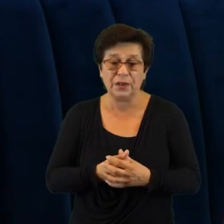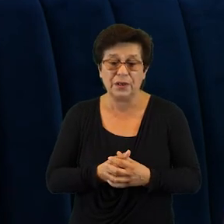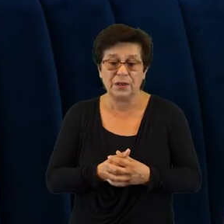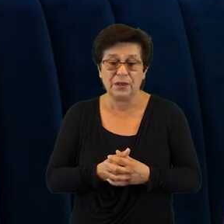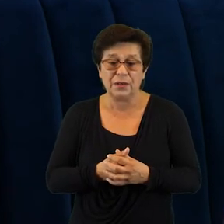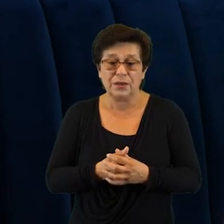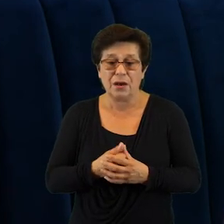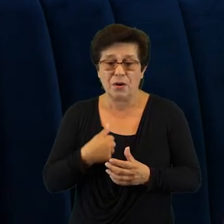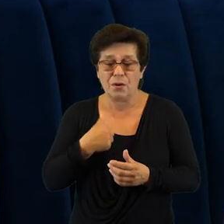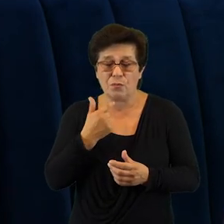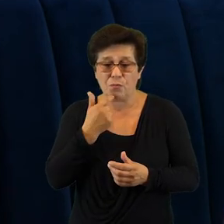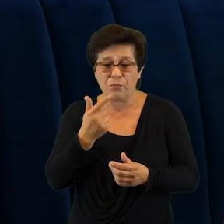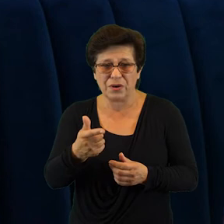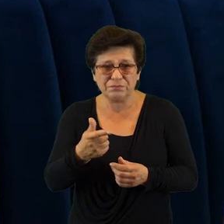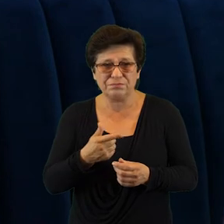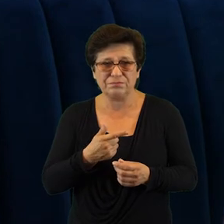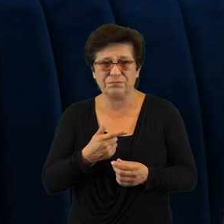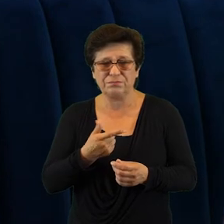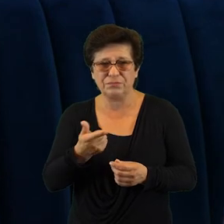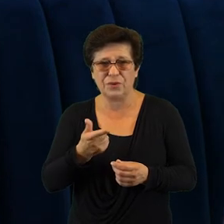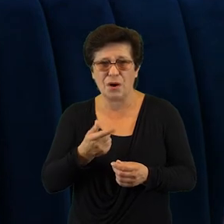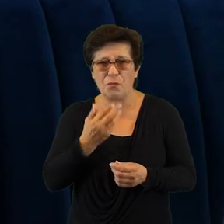którym zarzucał szerzenie zabobonu.